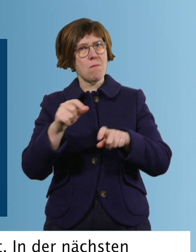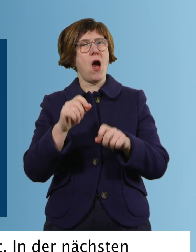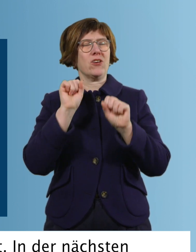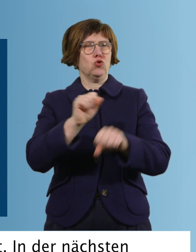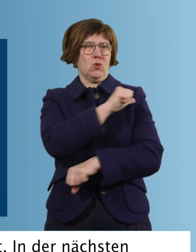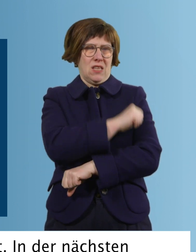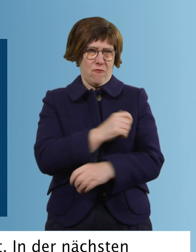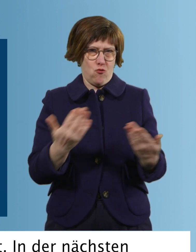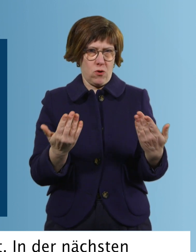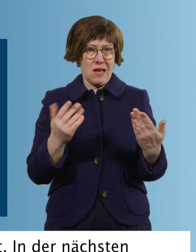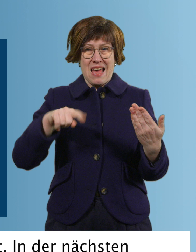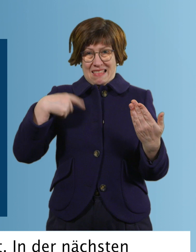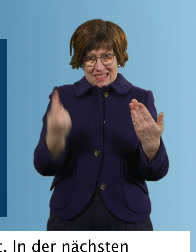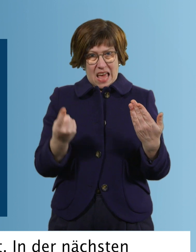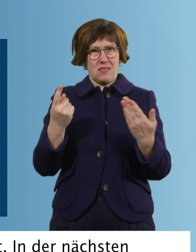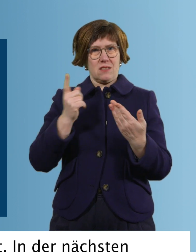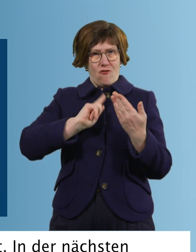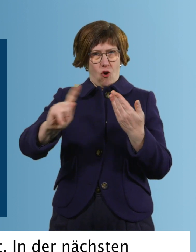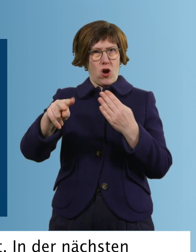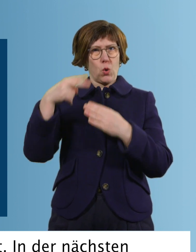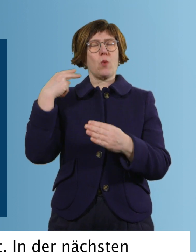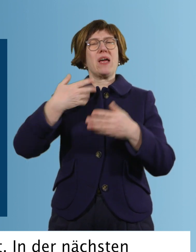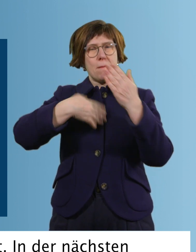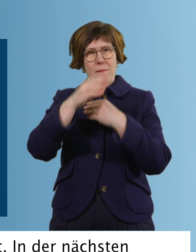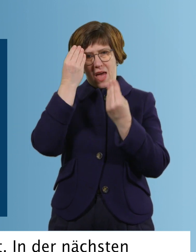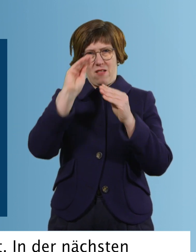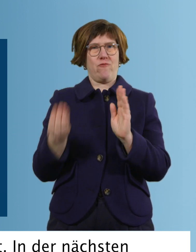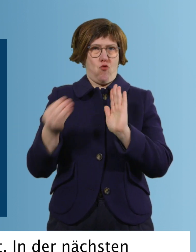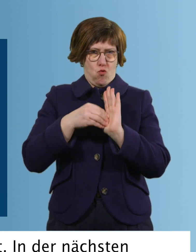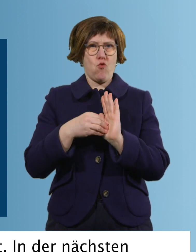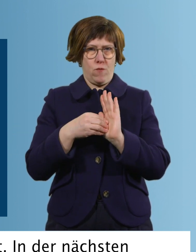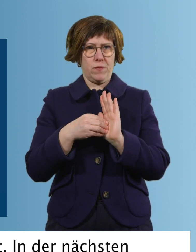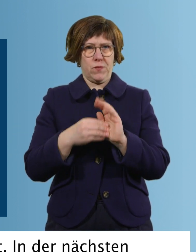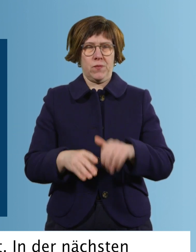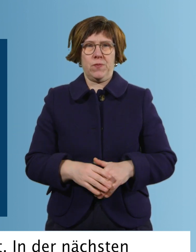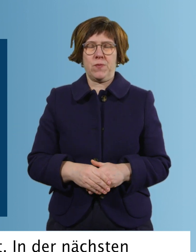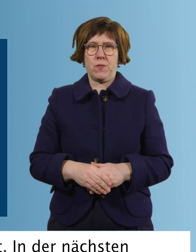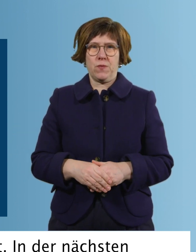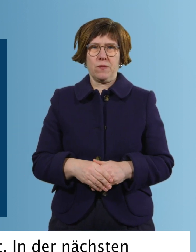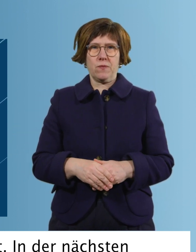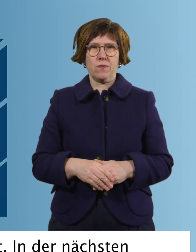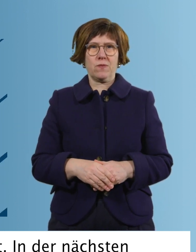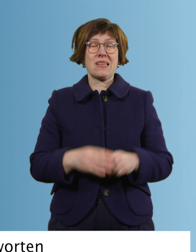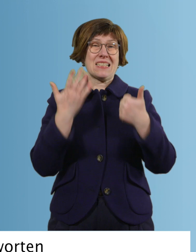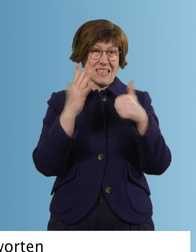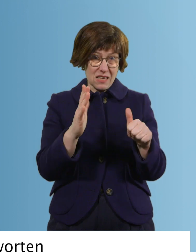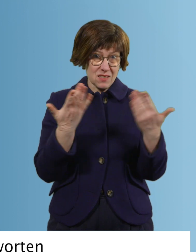In der nächsten Ausgabe erhalten Sie hierzu nähere Infos.